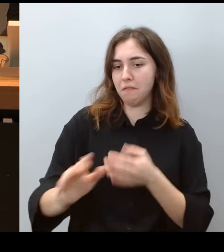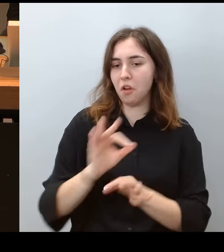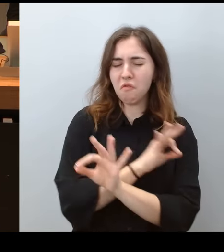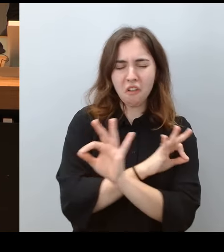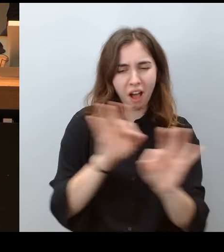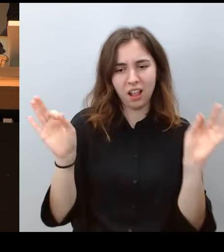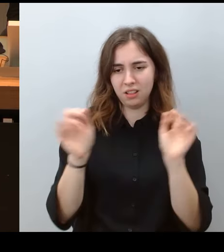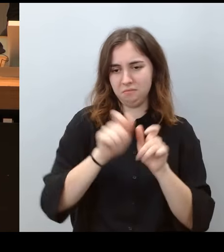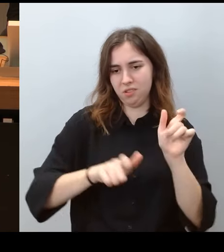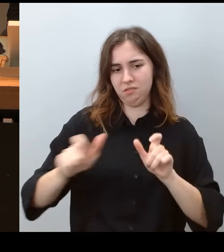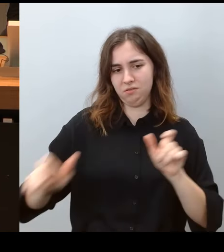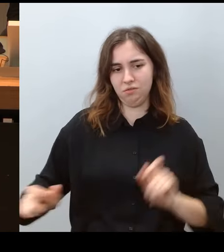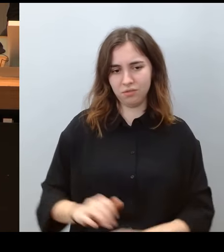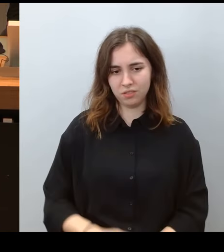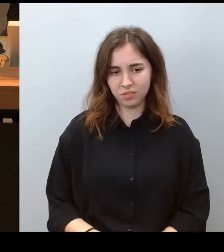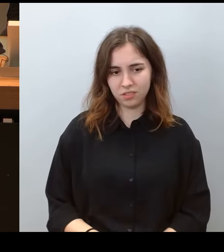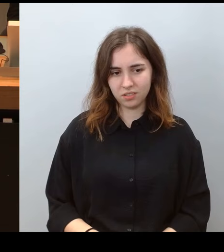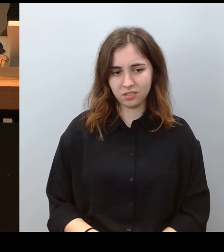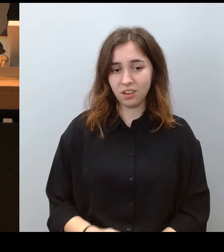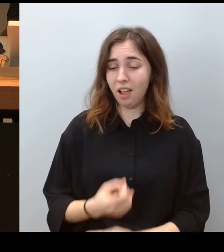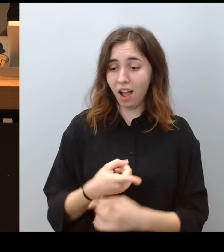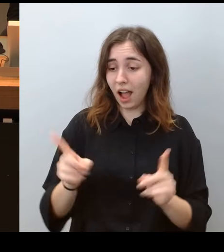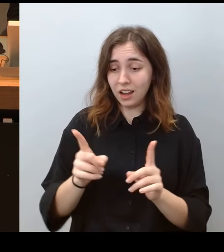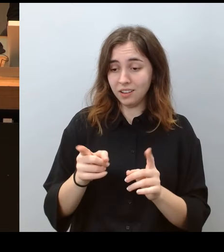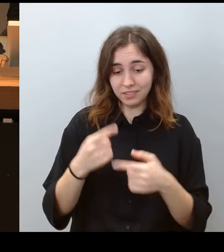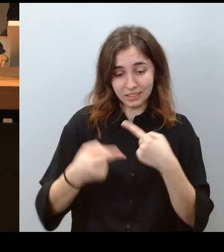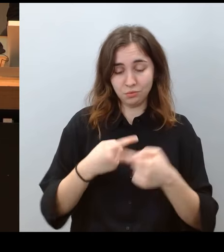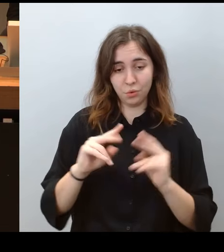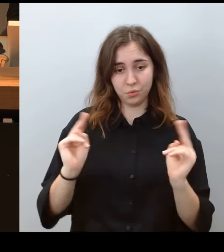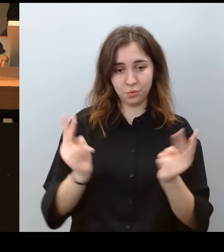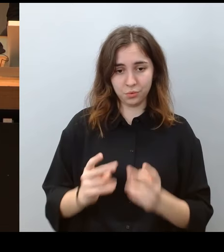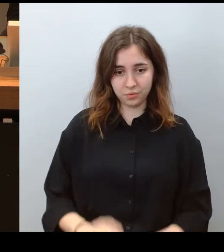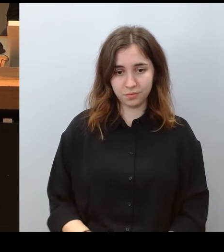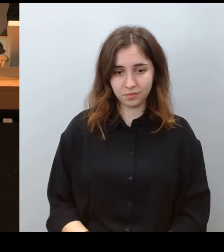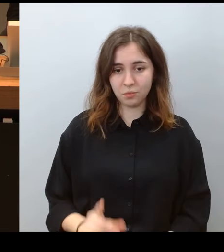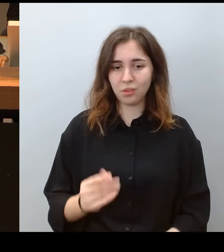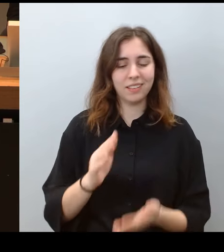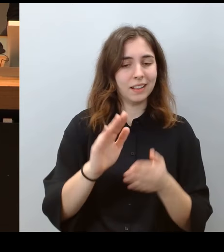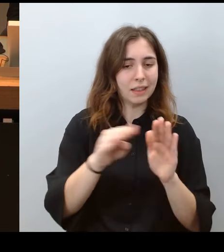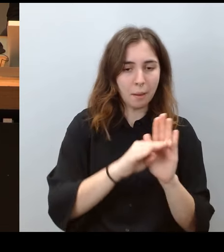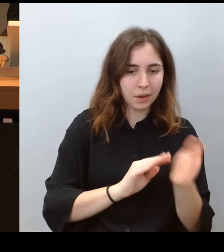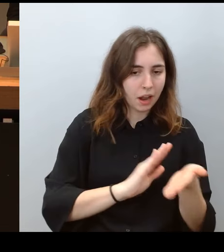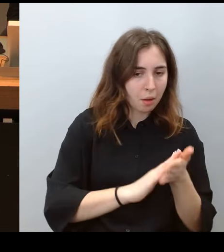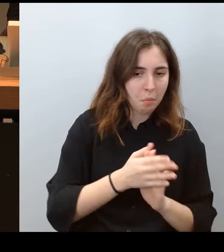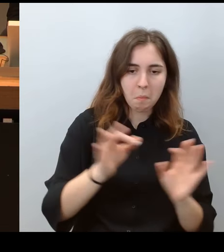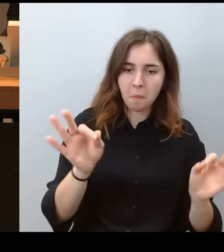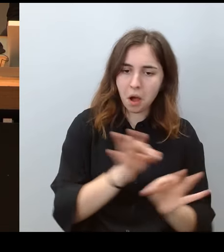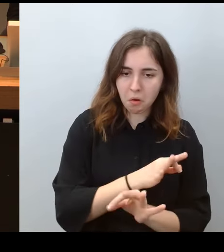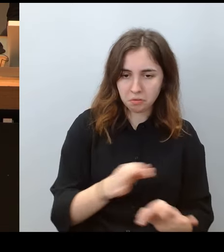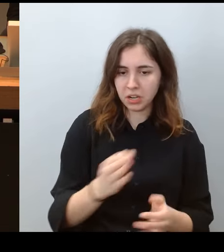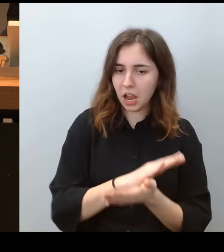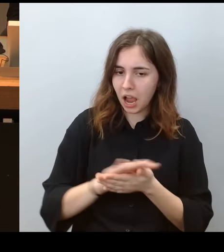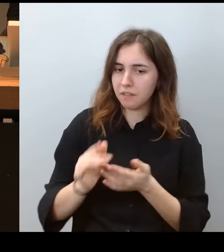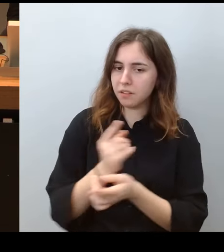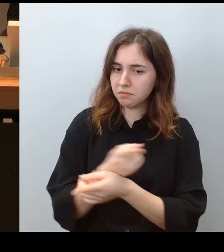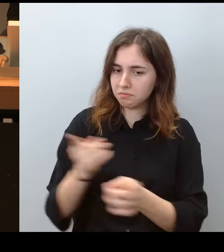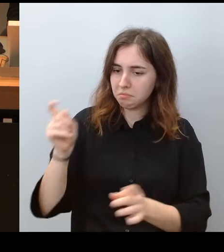in gleicher Weise, ohne eine vorherige Terminabsprache konnte der Berlinpass bei den Bürgerämtern sofort ausgestellt